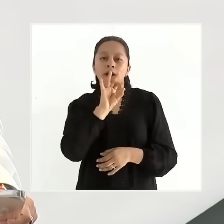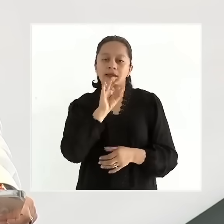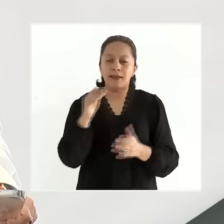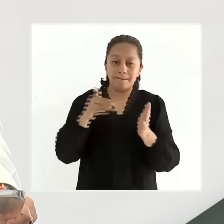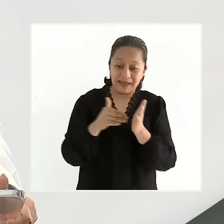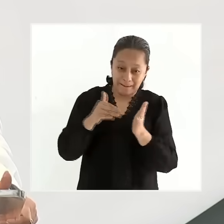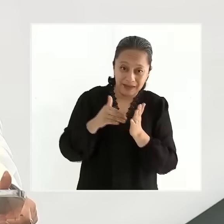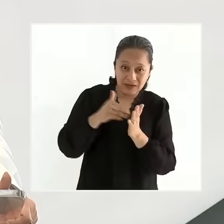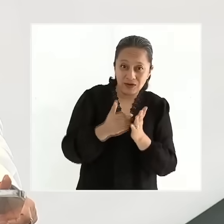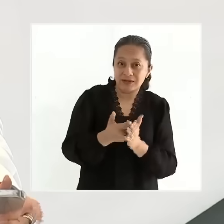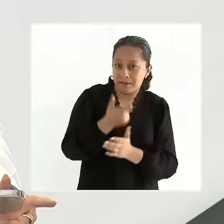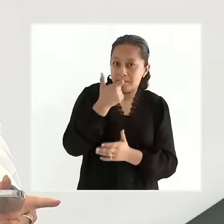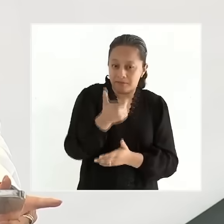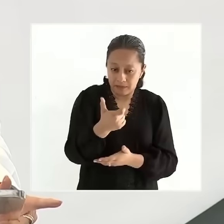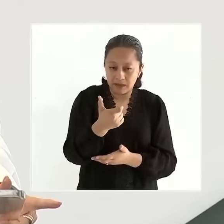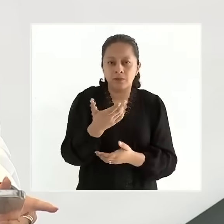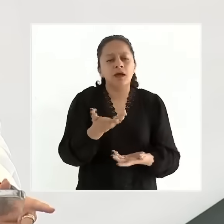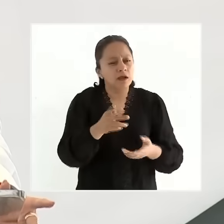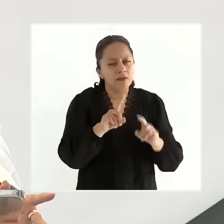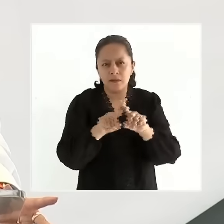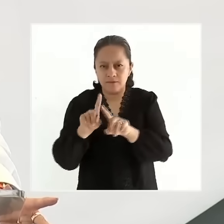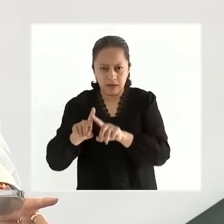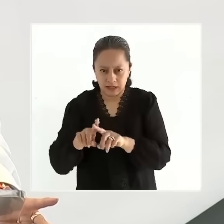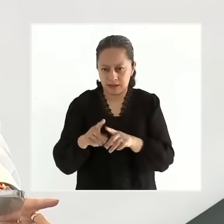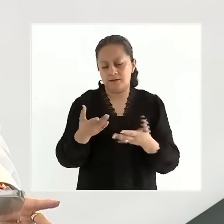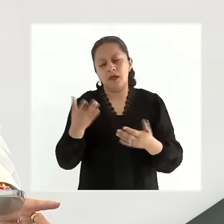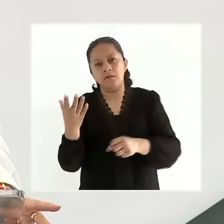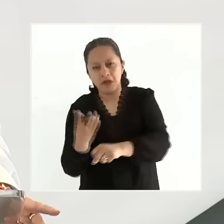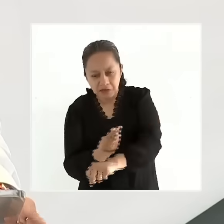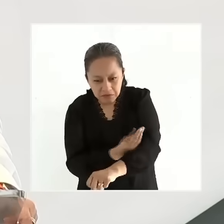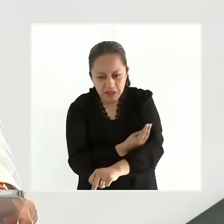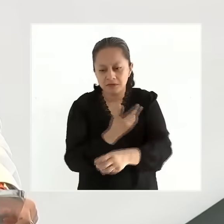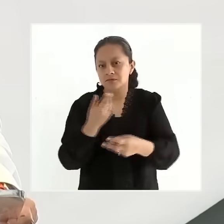capacidad de generación, líneas de transmisión, mantenimiento a nuestras instalaciones y otros